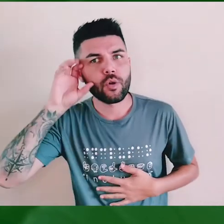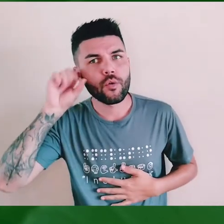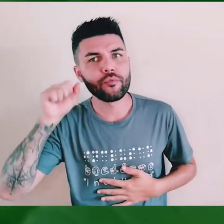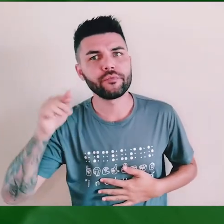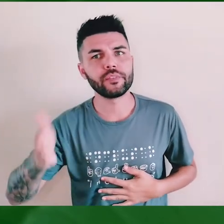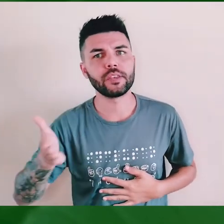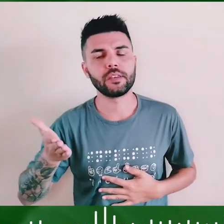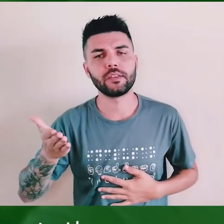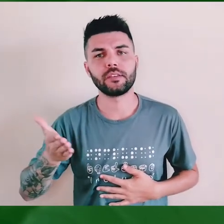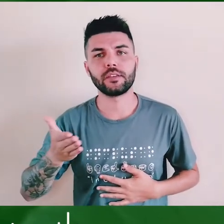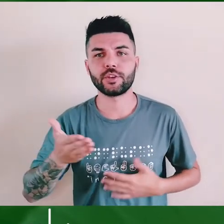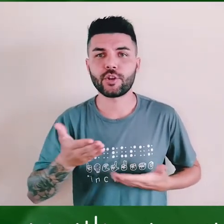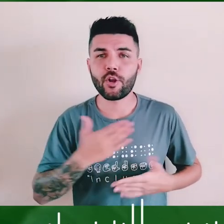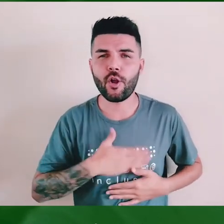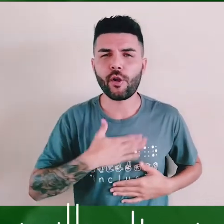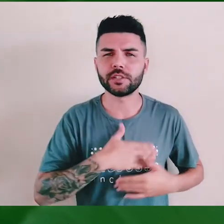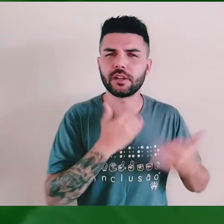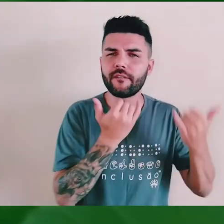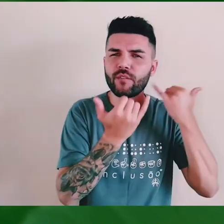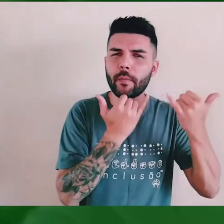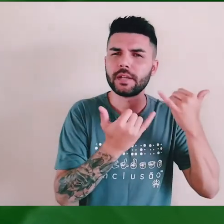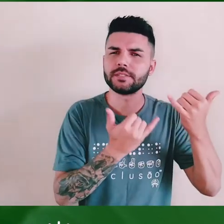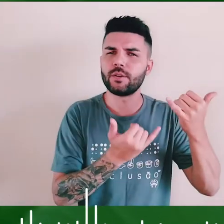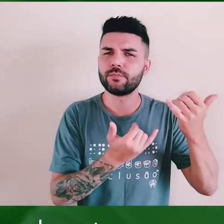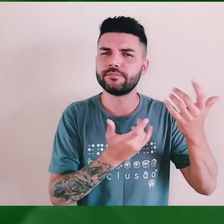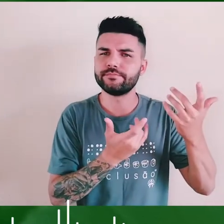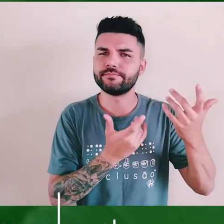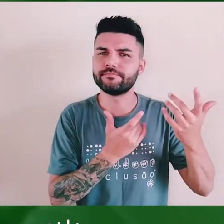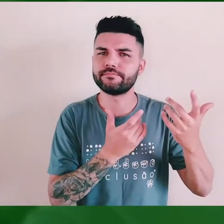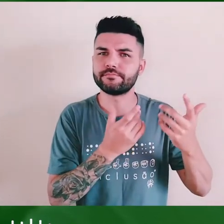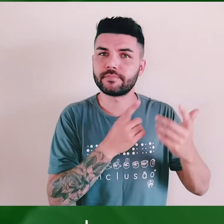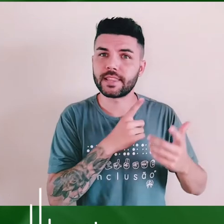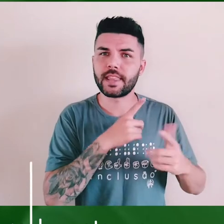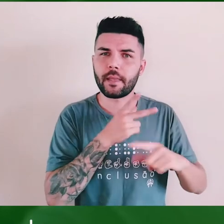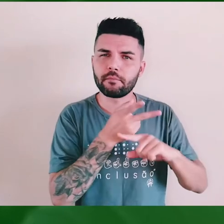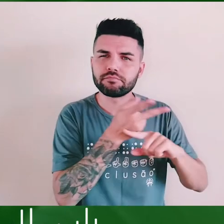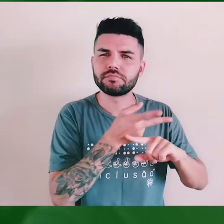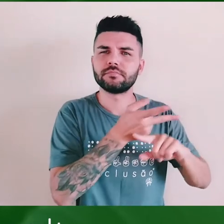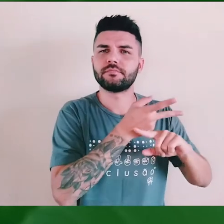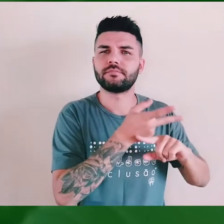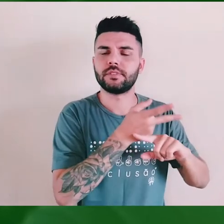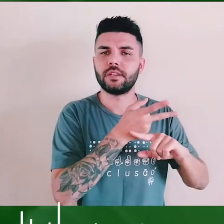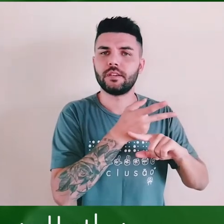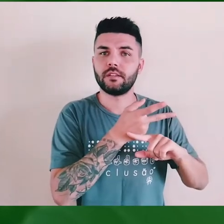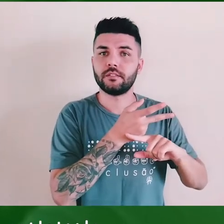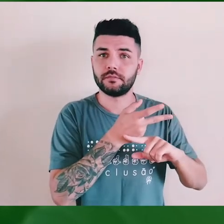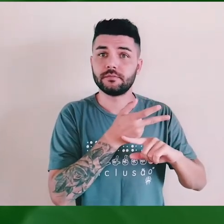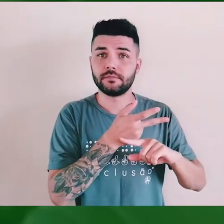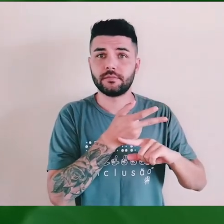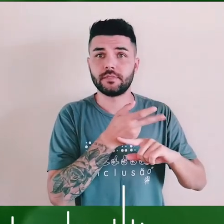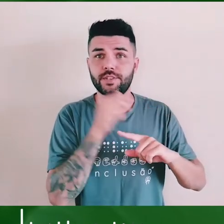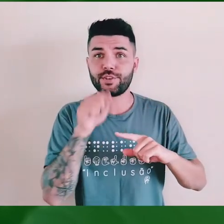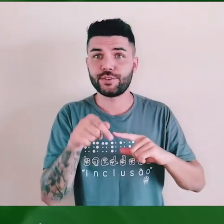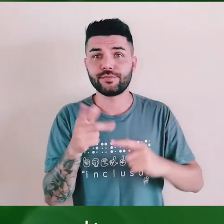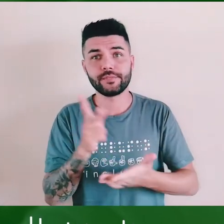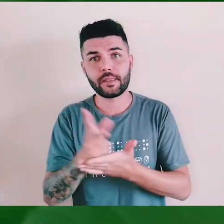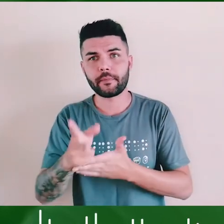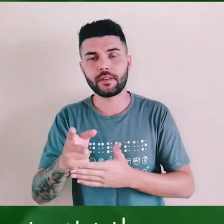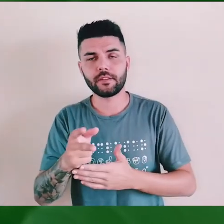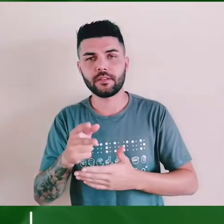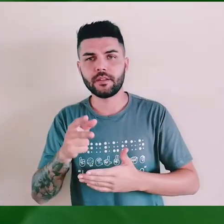do dia e você vai atrás disso. Nunca houve tanto consumo de informação, claro que as